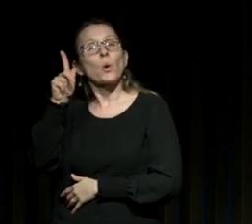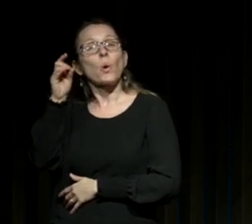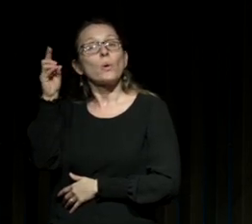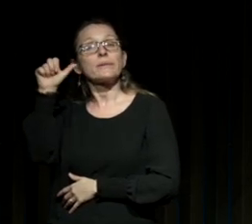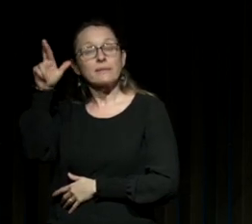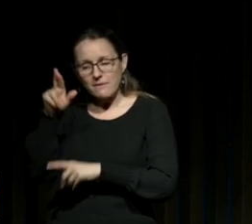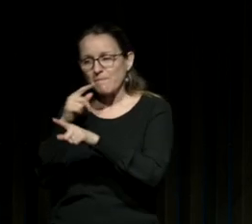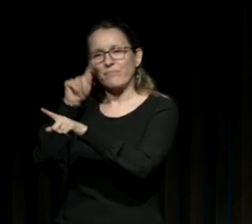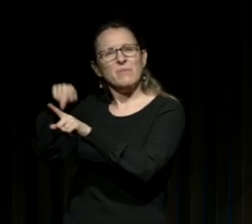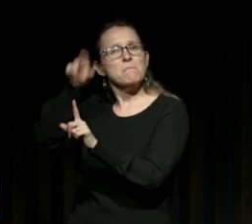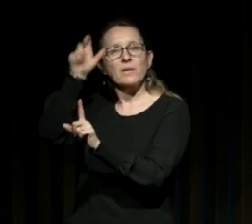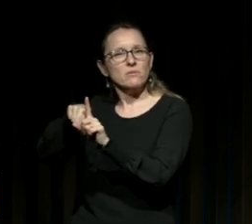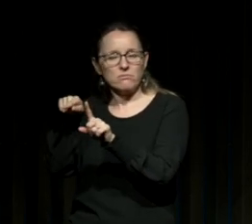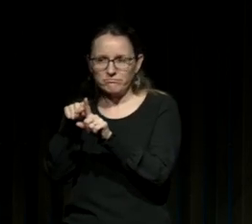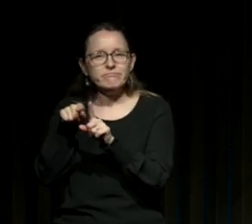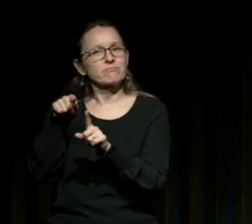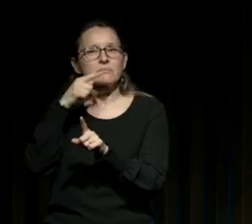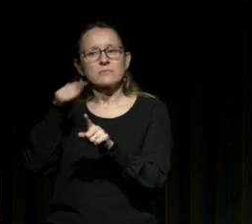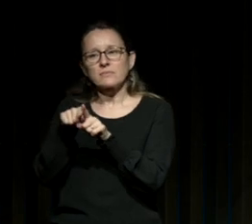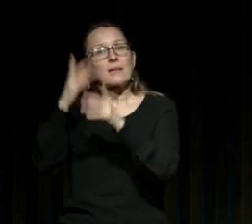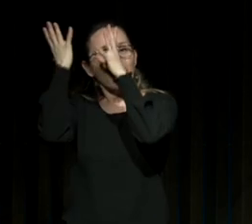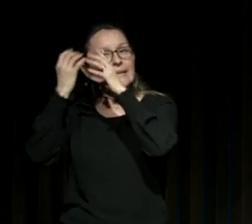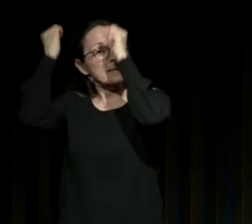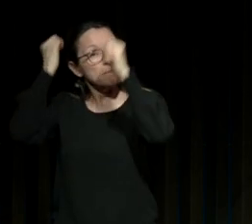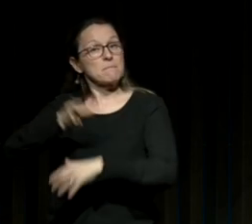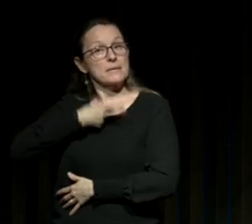londres l'académie de médecine l'équivalent de l'académie française qui dit il est important